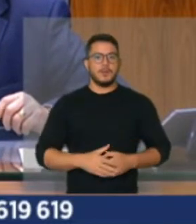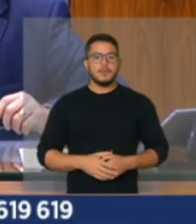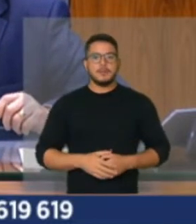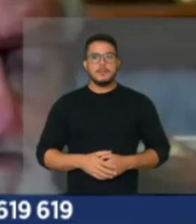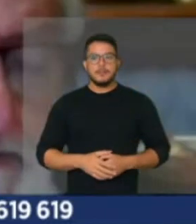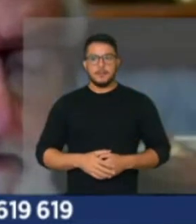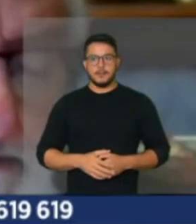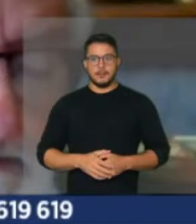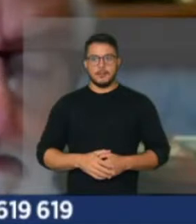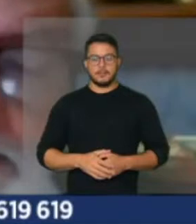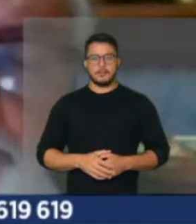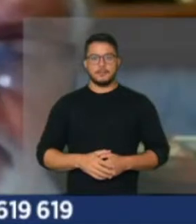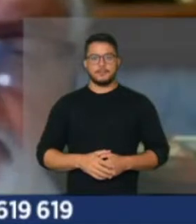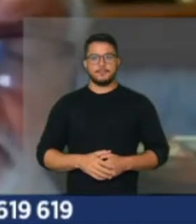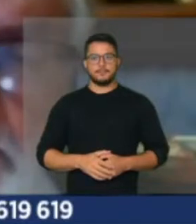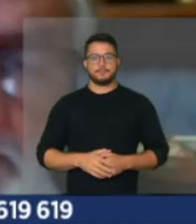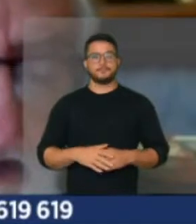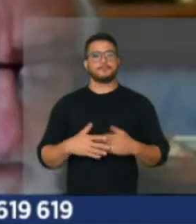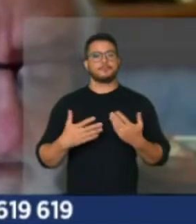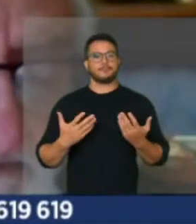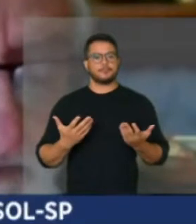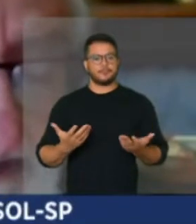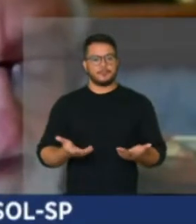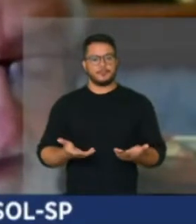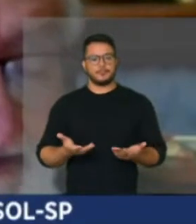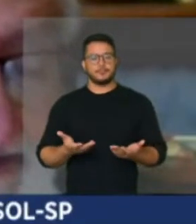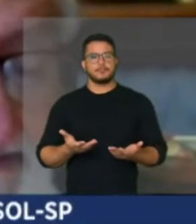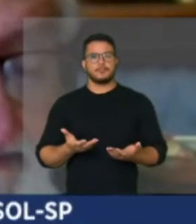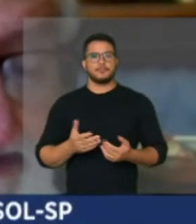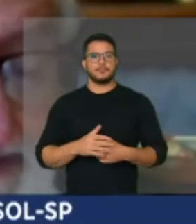JÁ TER CRIADO UM IMPORTANTE ARCABOUÇO LEGISLATIVO PARA